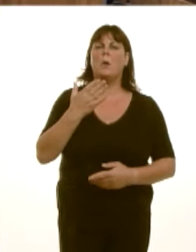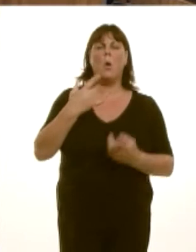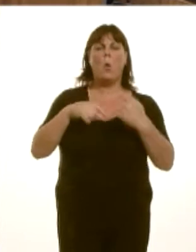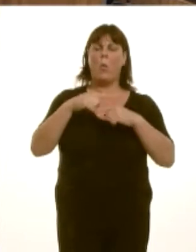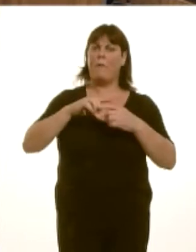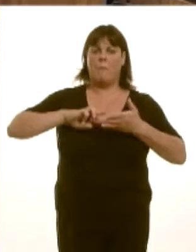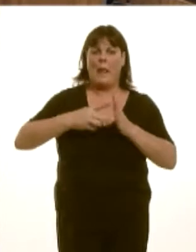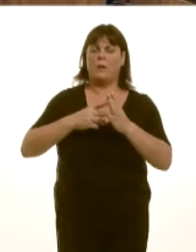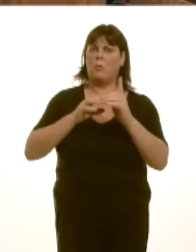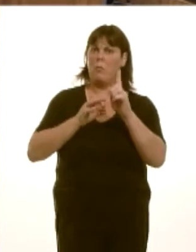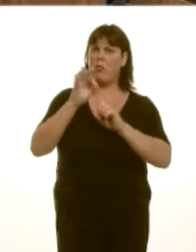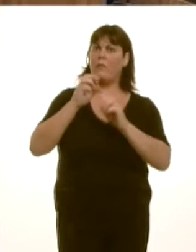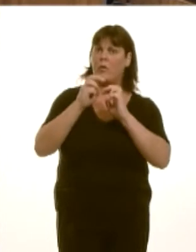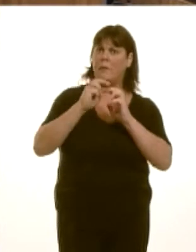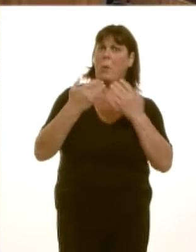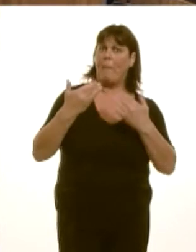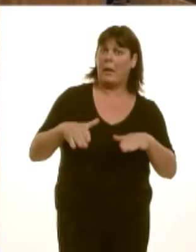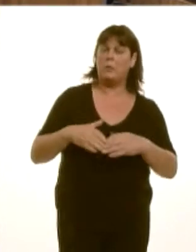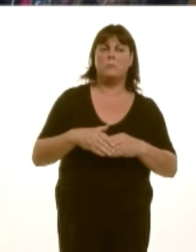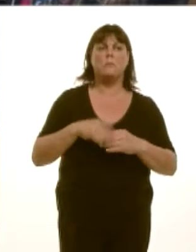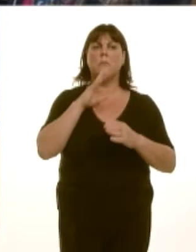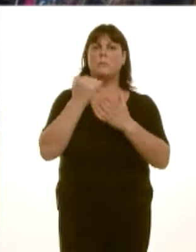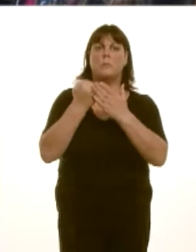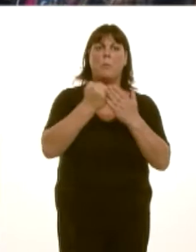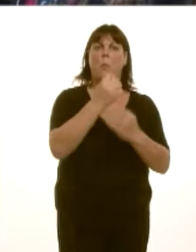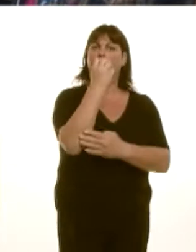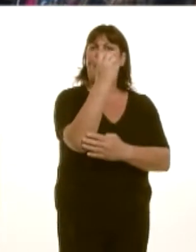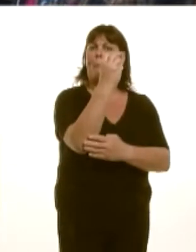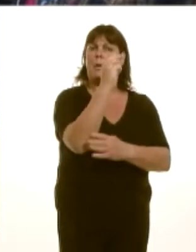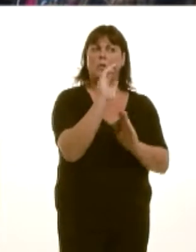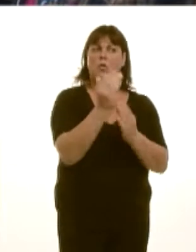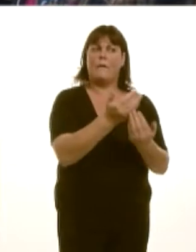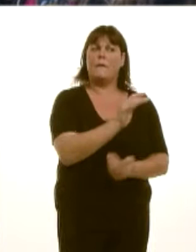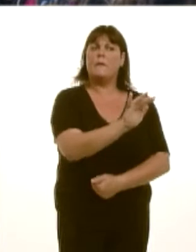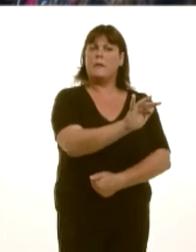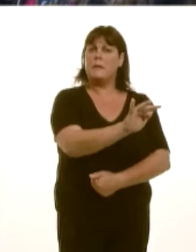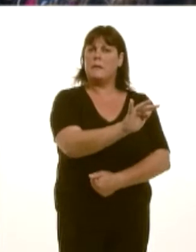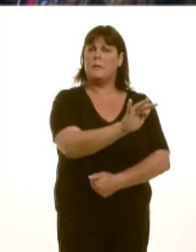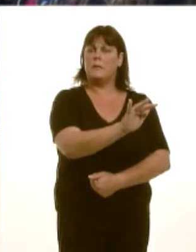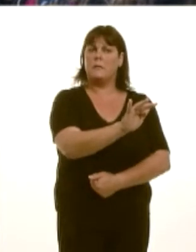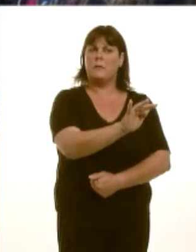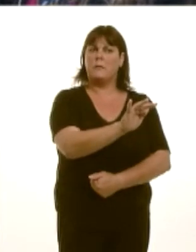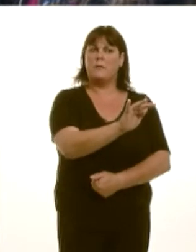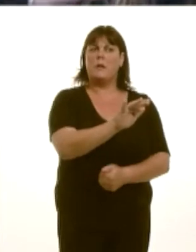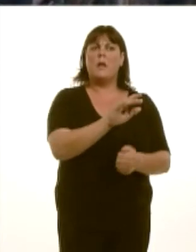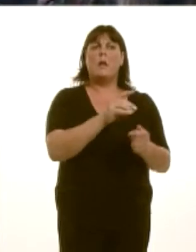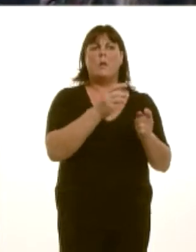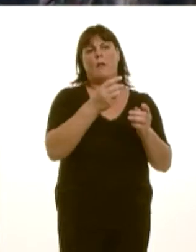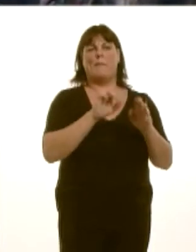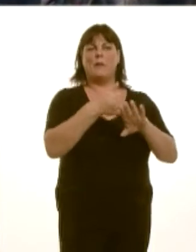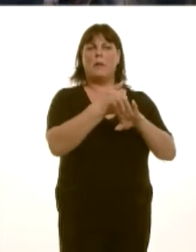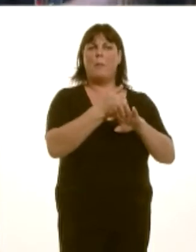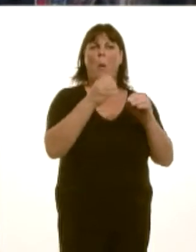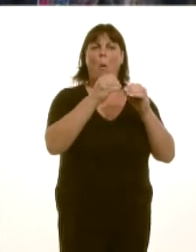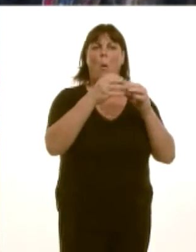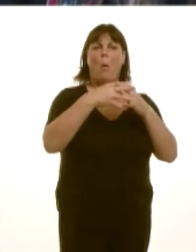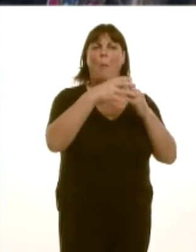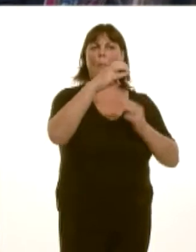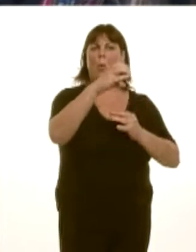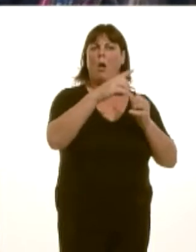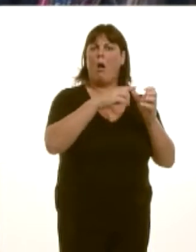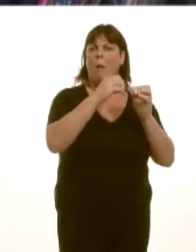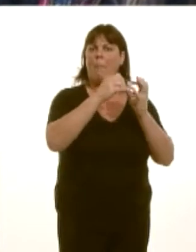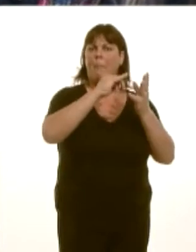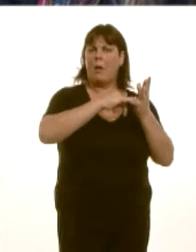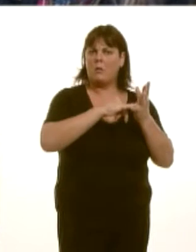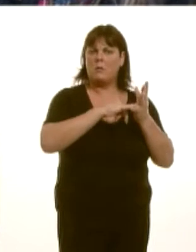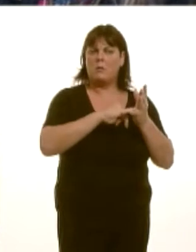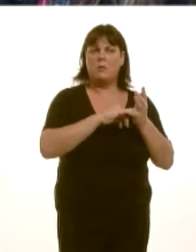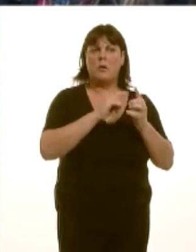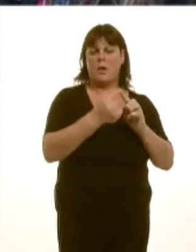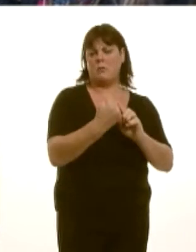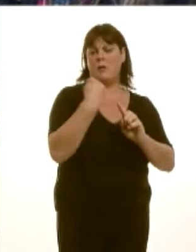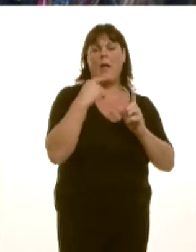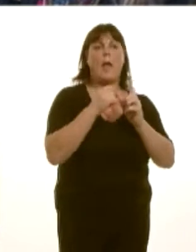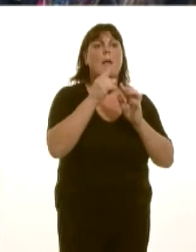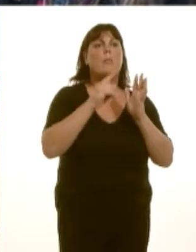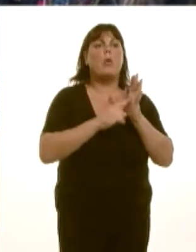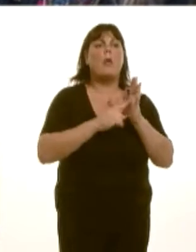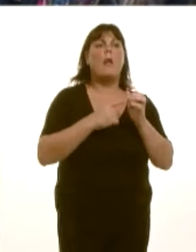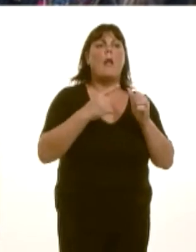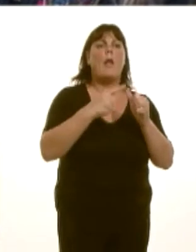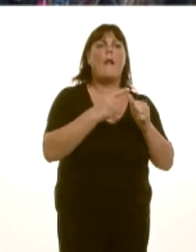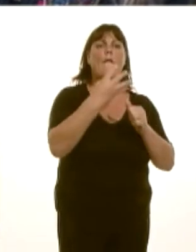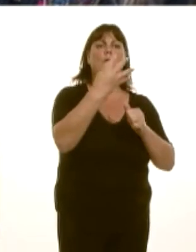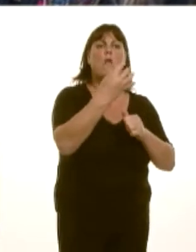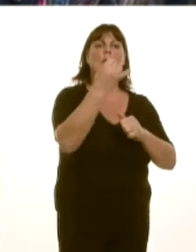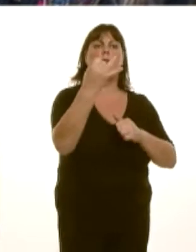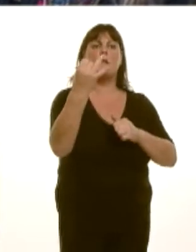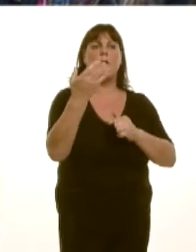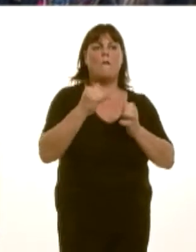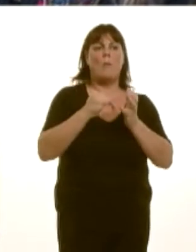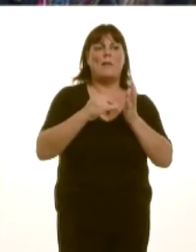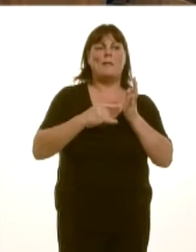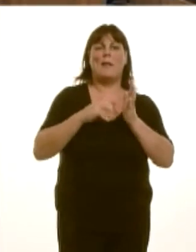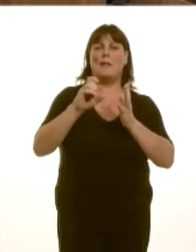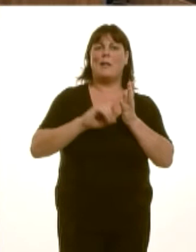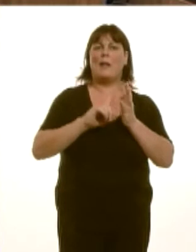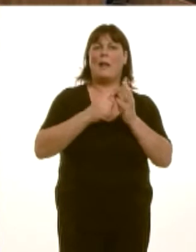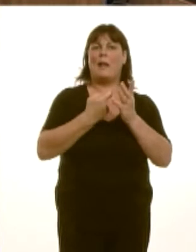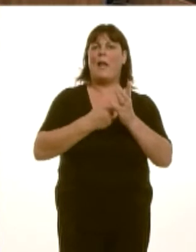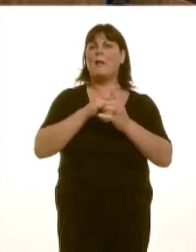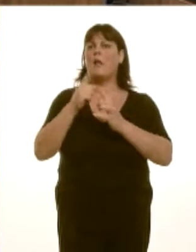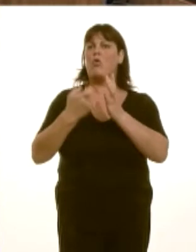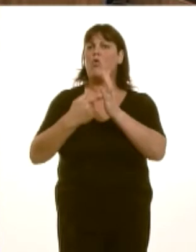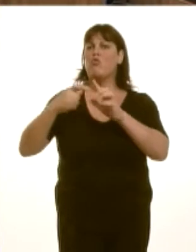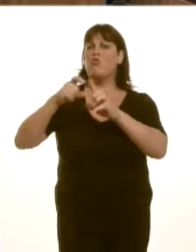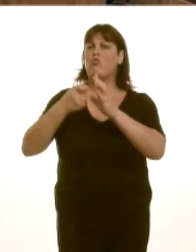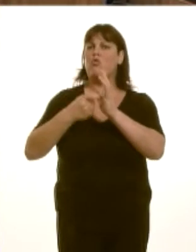Paul Davies: Brif Weinidog, cwrddais yn ddiweddar ag etholwyr yn Abergwaun sy’n galw am ffordd